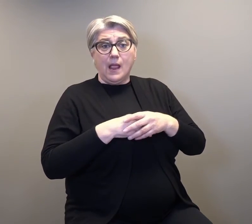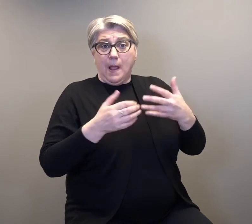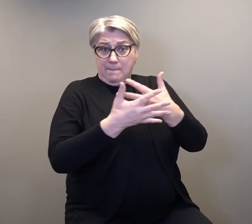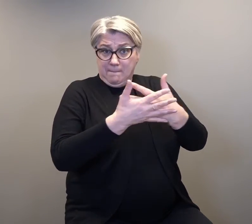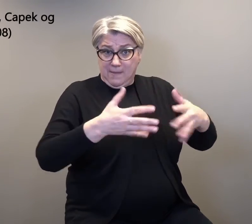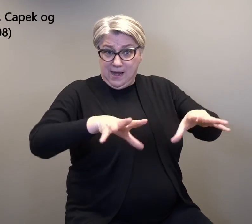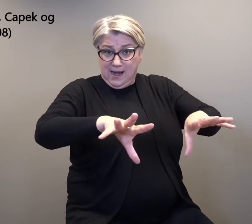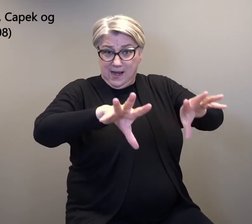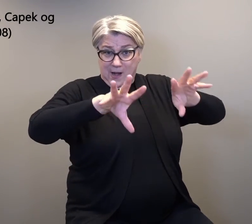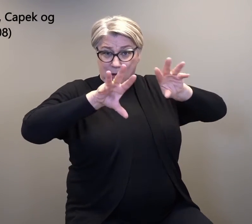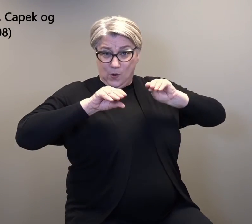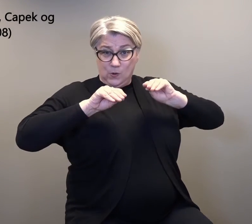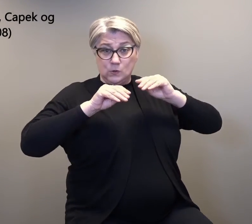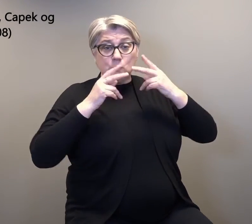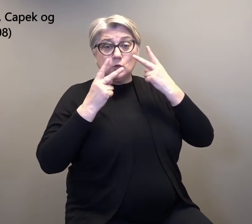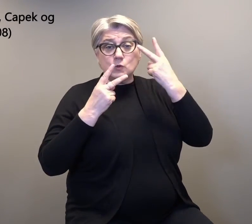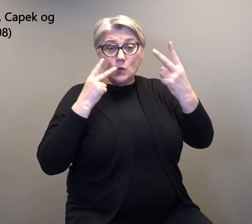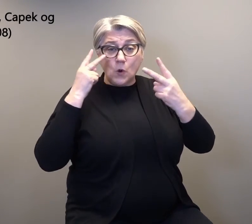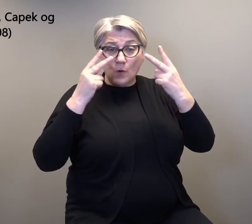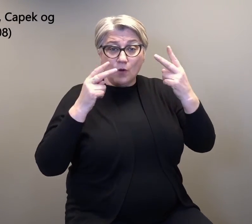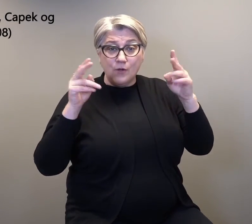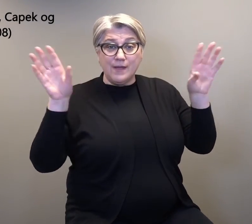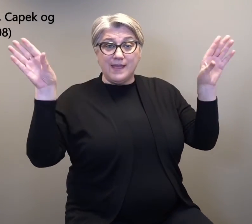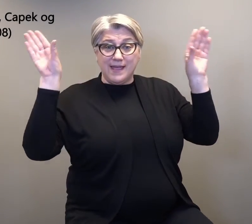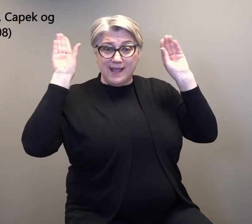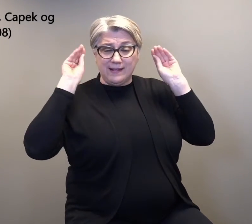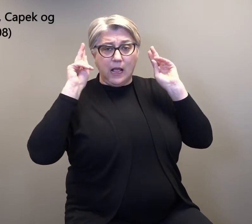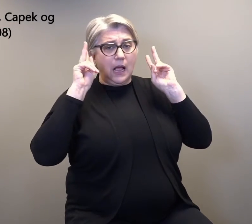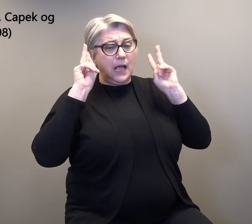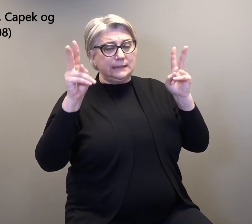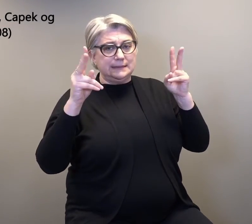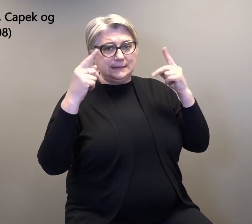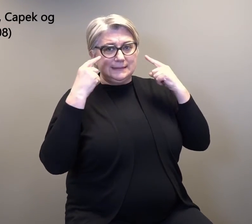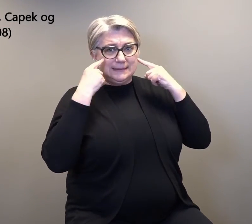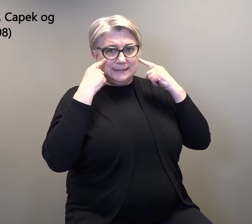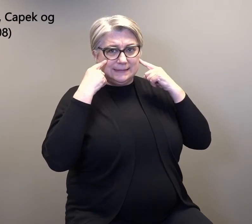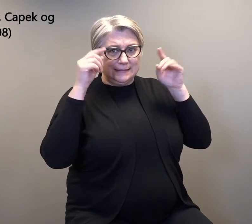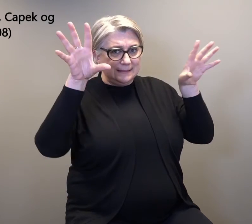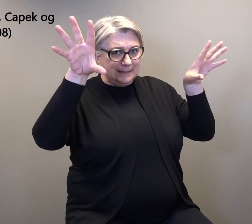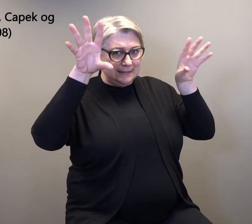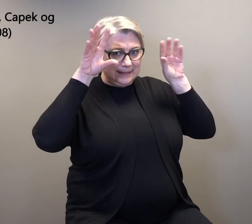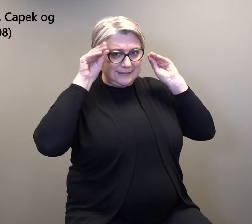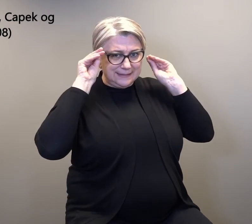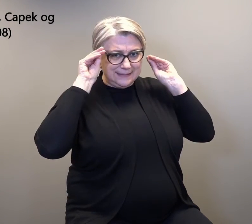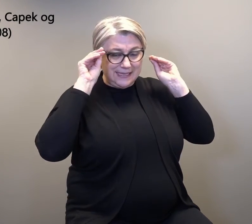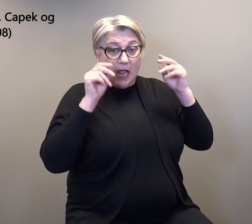Að taka inn mál í gegnum sjón og heyrn er sambærilegt.